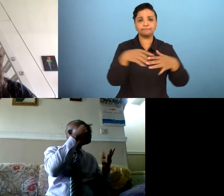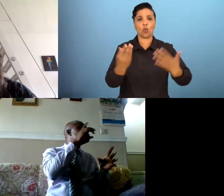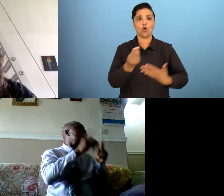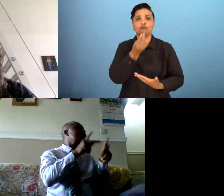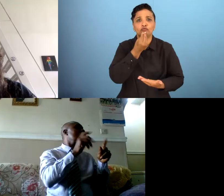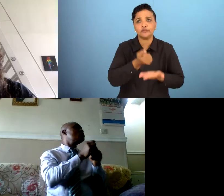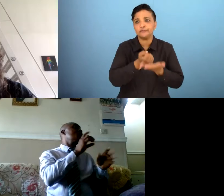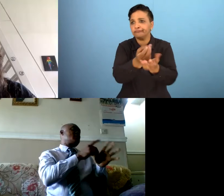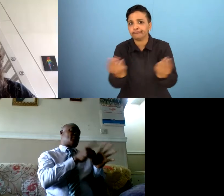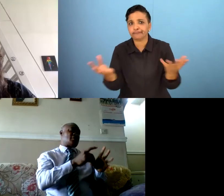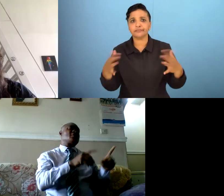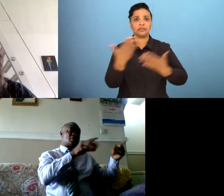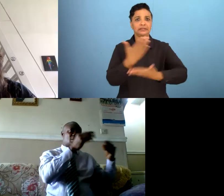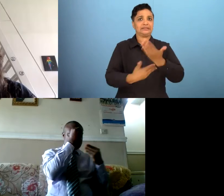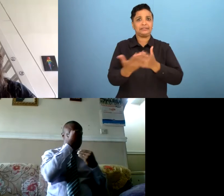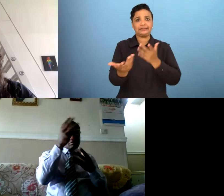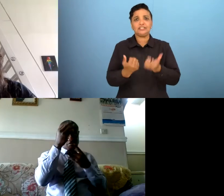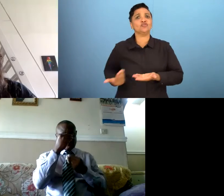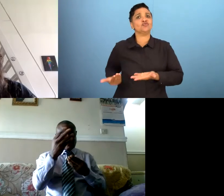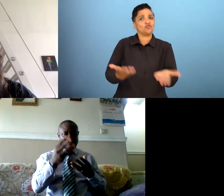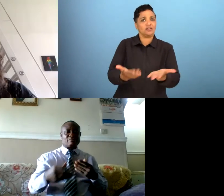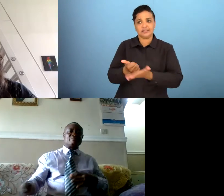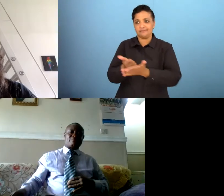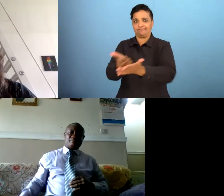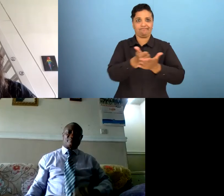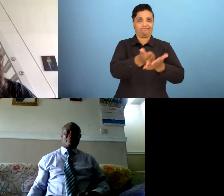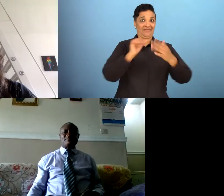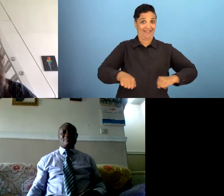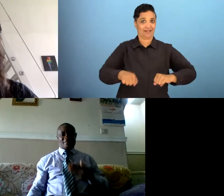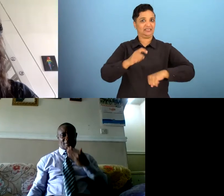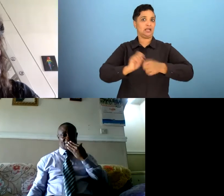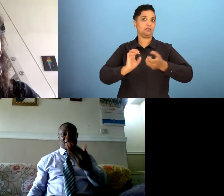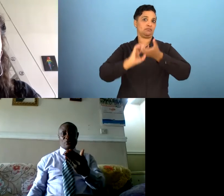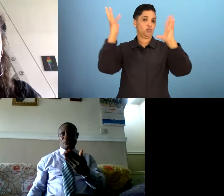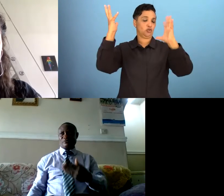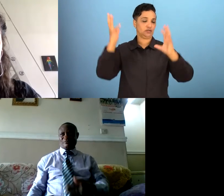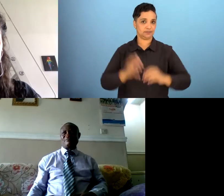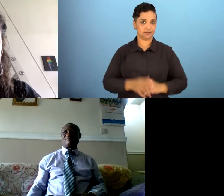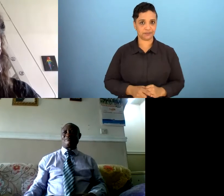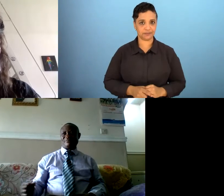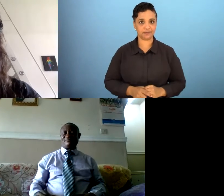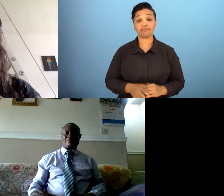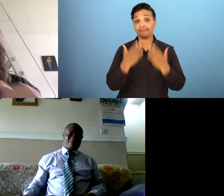de cada estado para acceder a la información, recibir ayuda y brindar asistencia a las personas con discapacidades en una situación de emergencia.